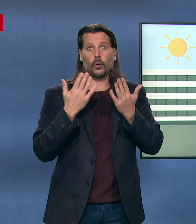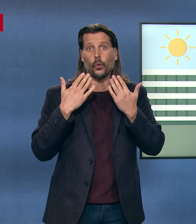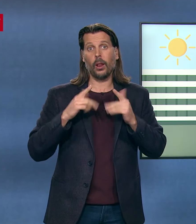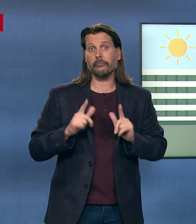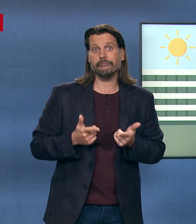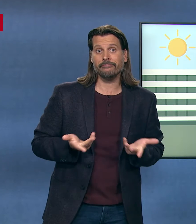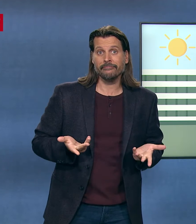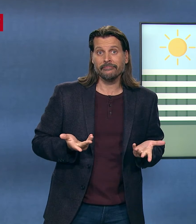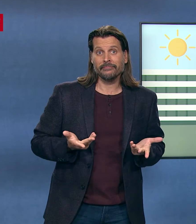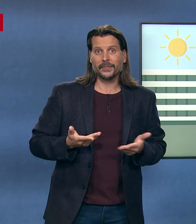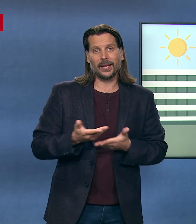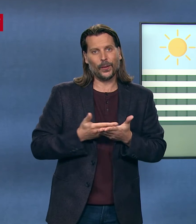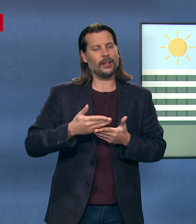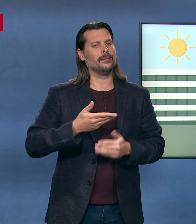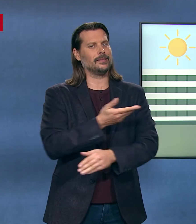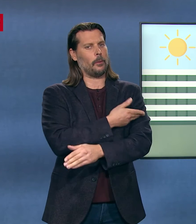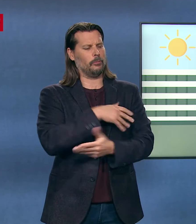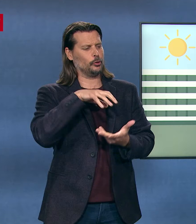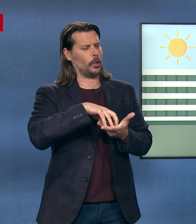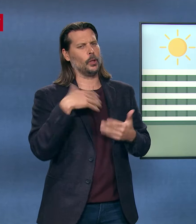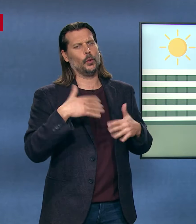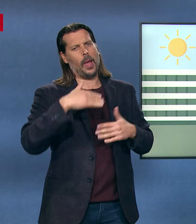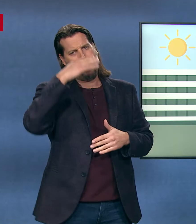Deshalb wird es im Sommer oft richtig heiss in der Stadt.